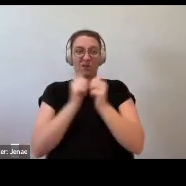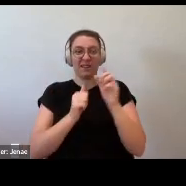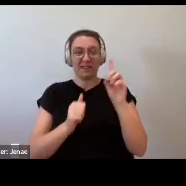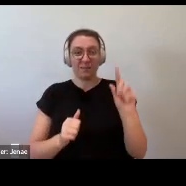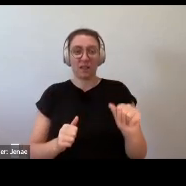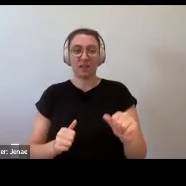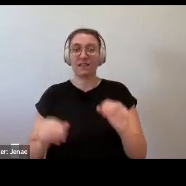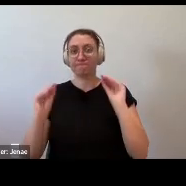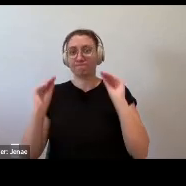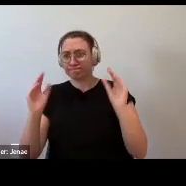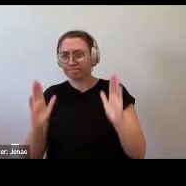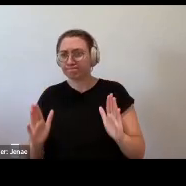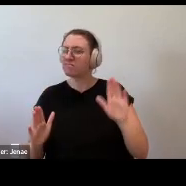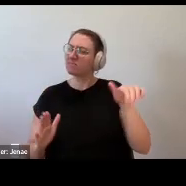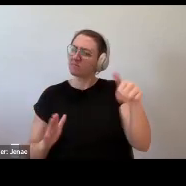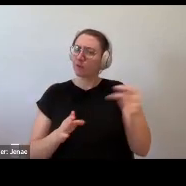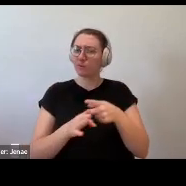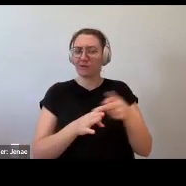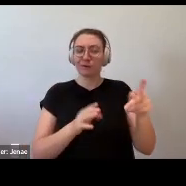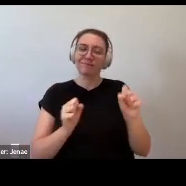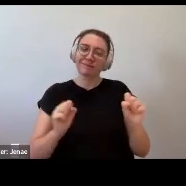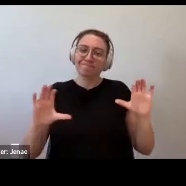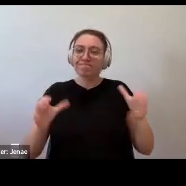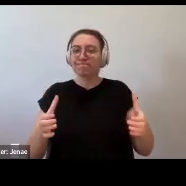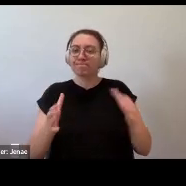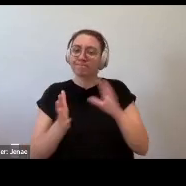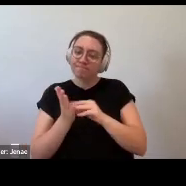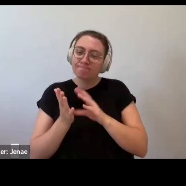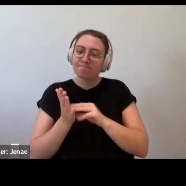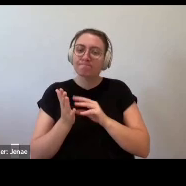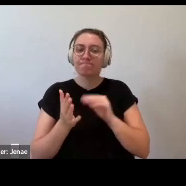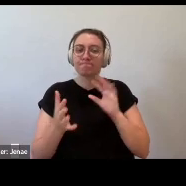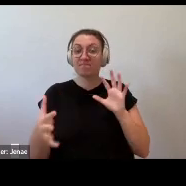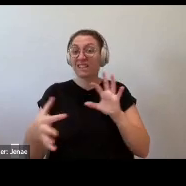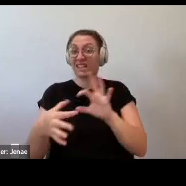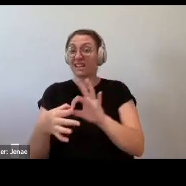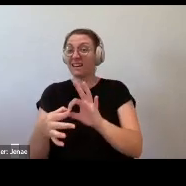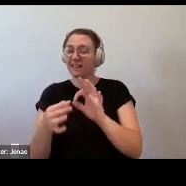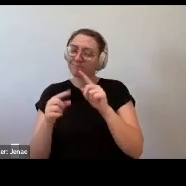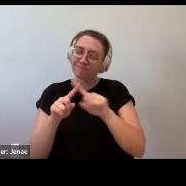y otros profesionales puedan reunirse para aprender y conectar con estrategias,